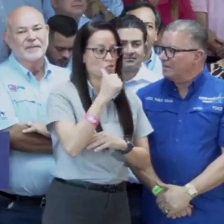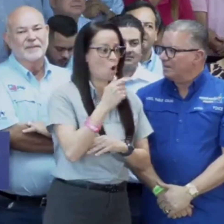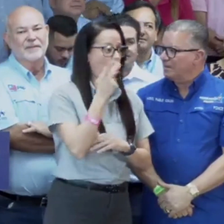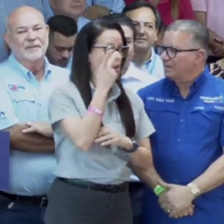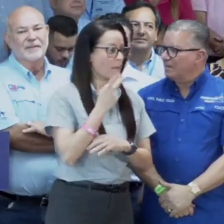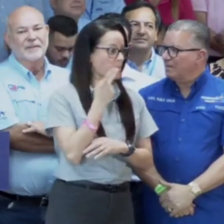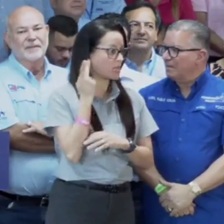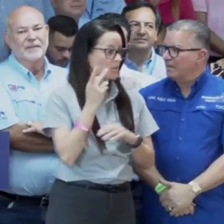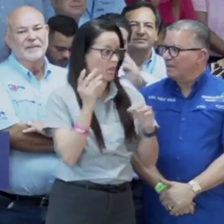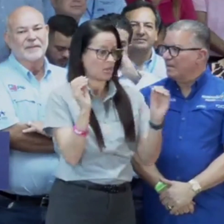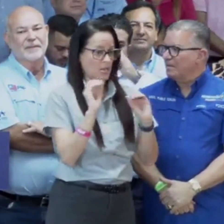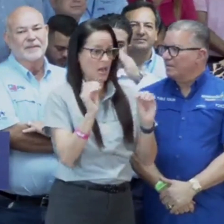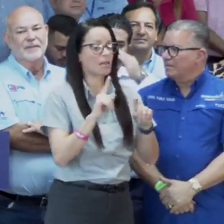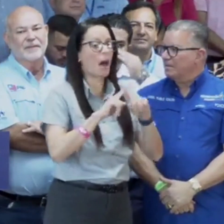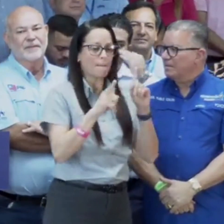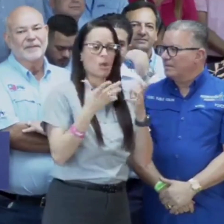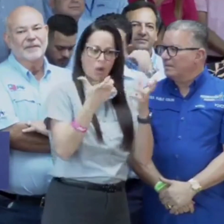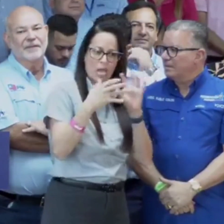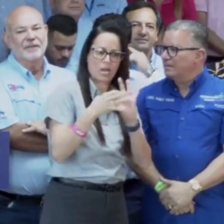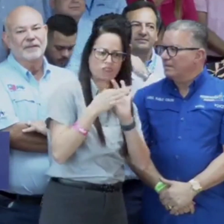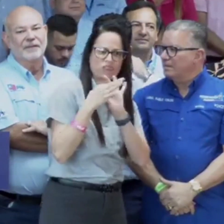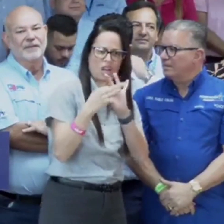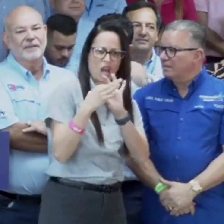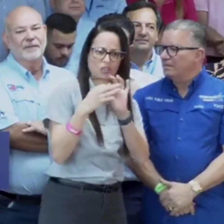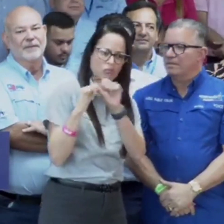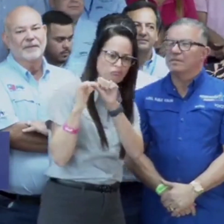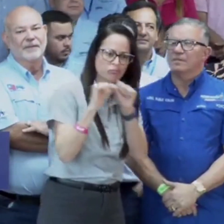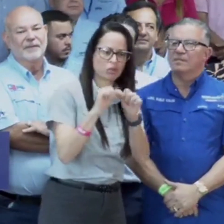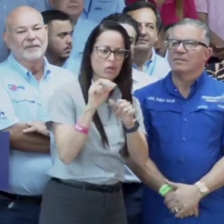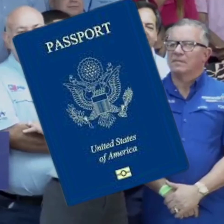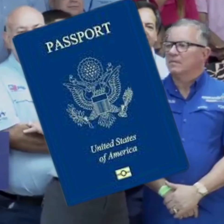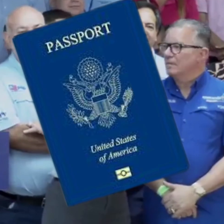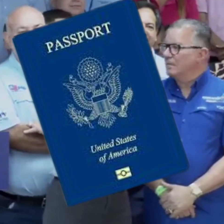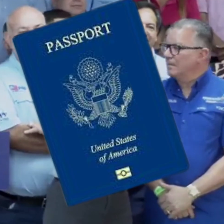manteniendo su relación con los Estados Unidos su ciudadanía americana y el pasaporte y yo creo que